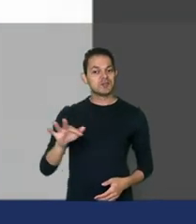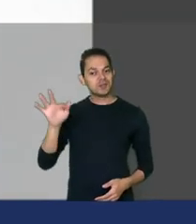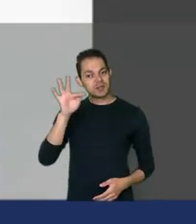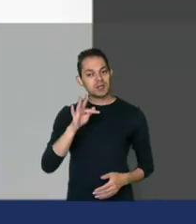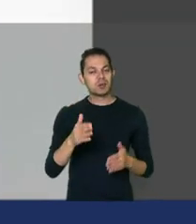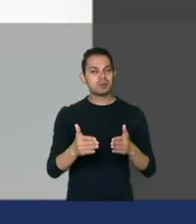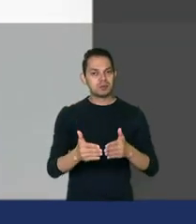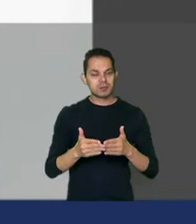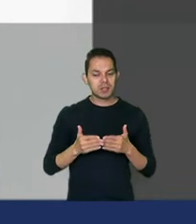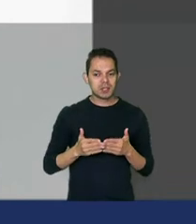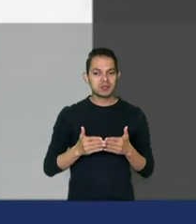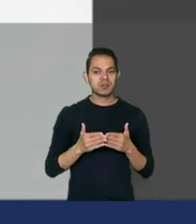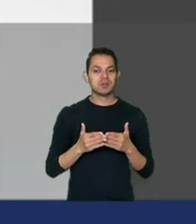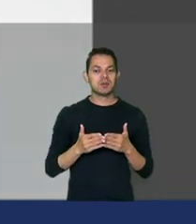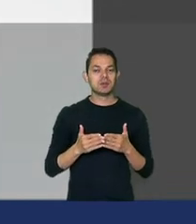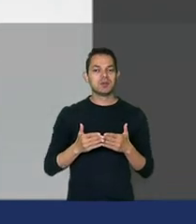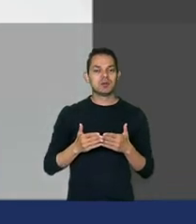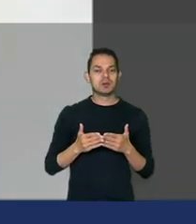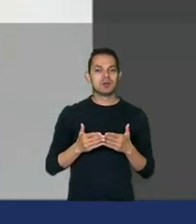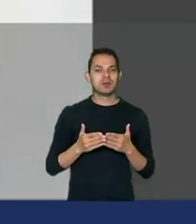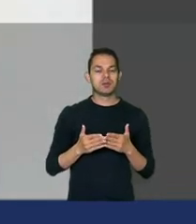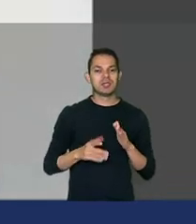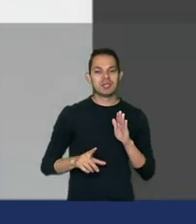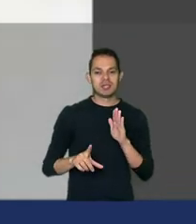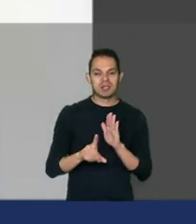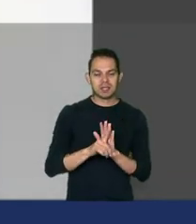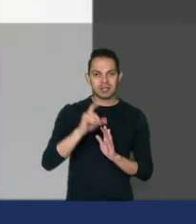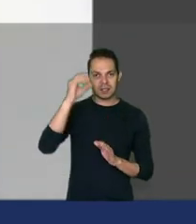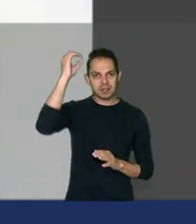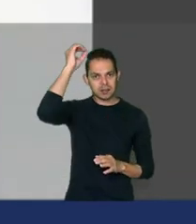TRABALHADORES E TRABALHADORAS TRABALHADORAS, COMO DEPUTADO FEDERAL PARA QUE A GENTE POSSA GARANTIR A APROVAÇÃO DA LEI